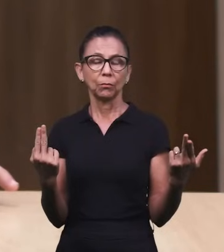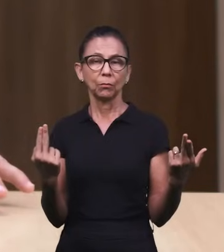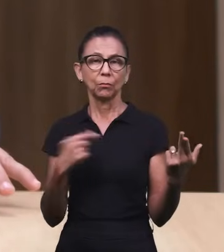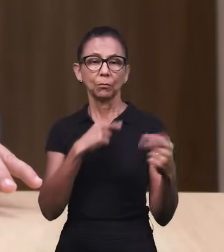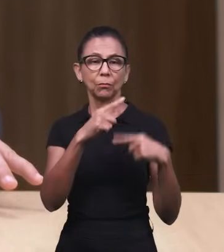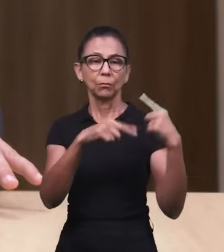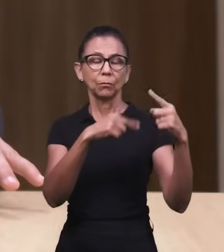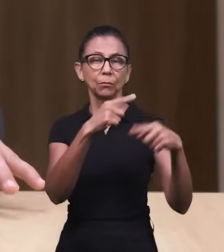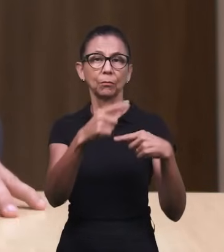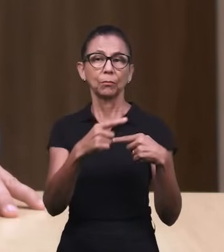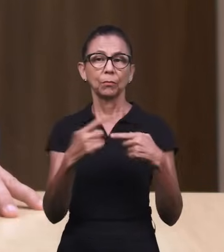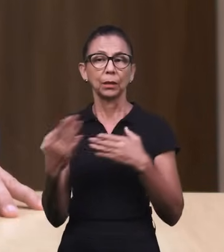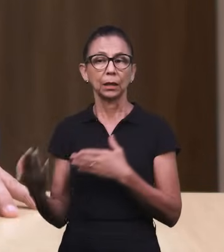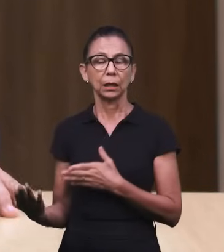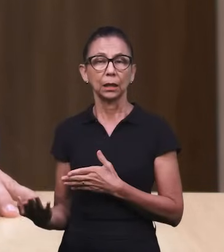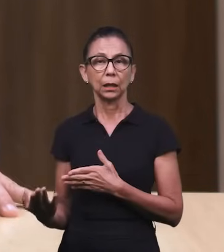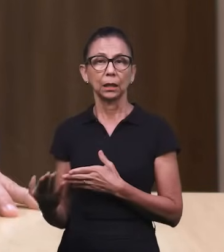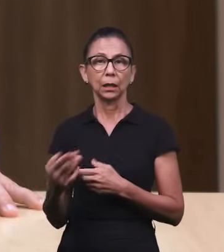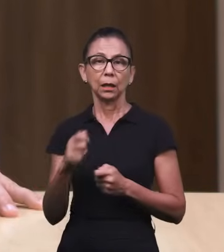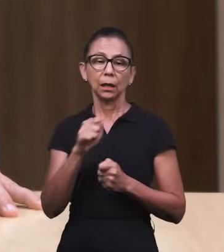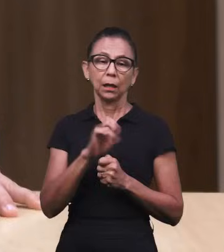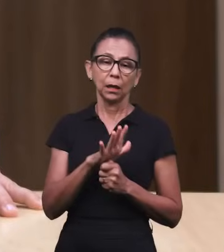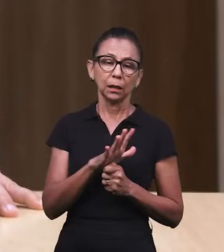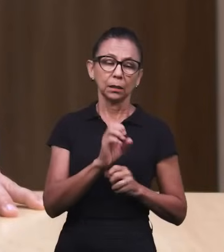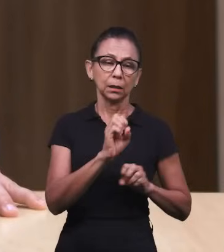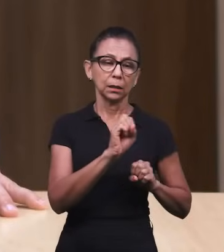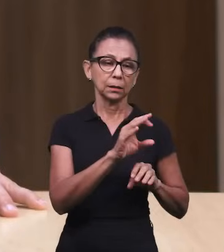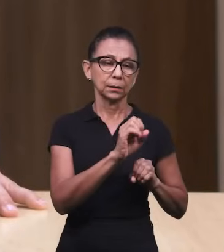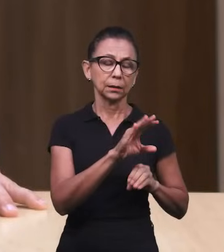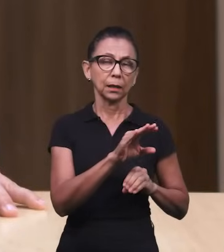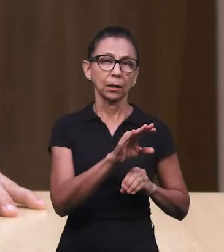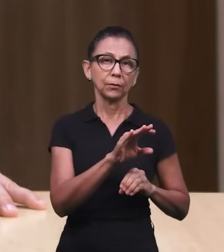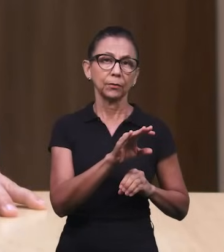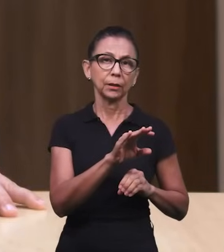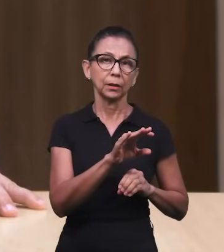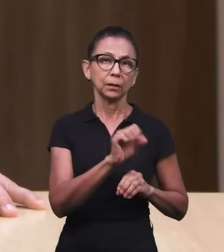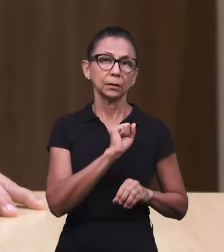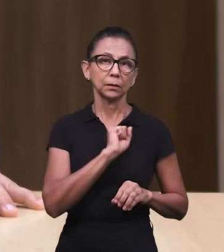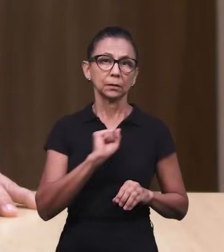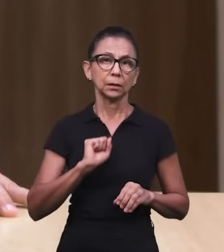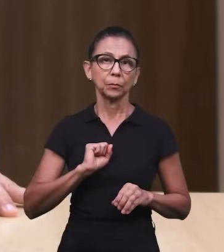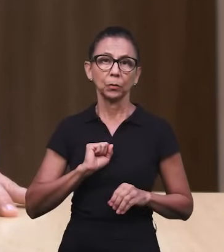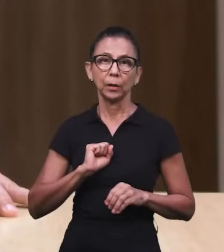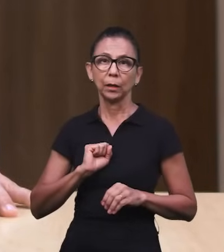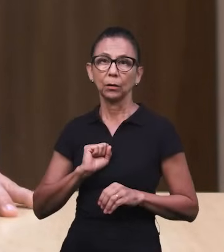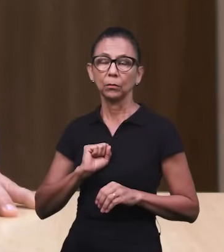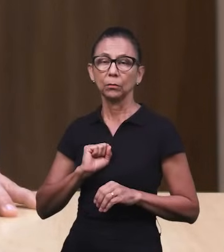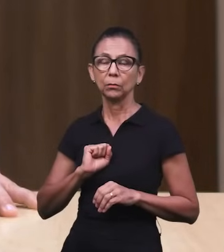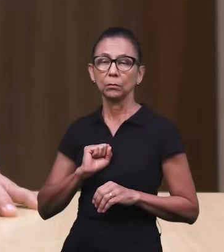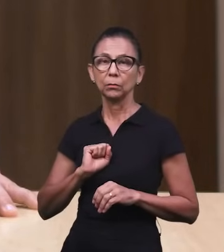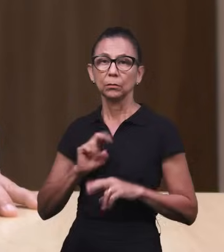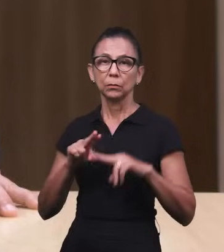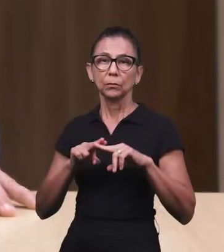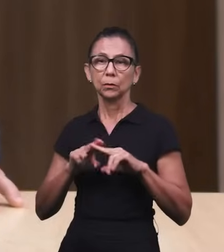filhos pra ruína e a outra conduzir o filho para servir ao Senhor com fidelidade vê a importância